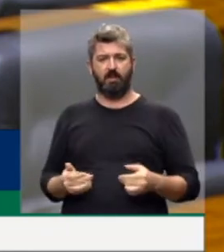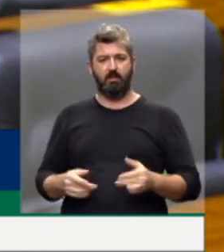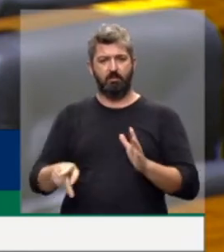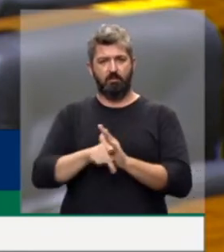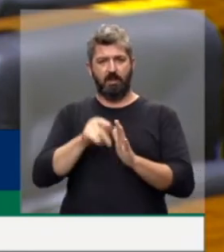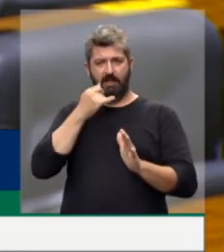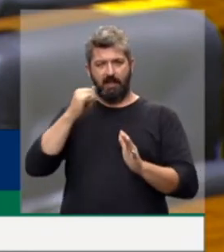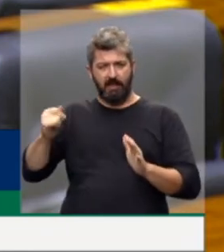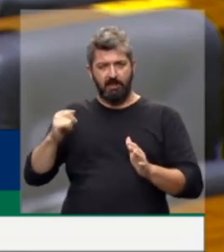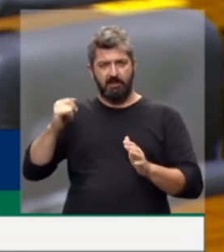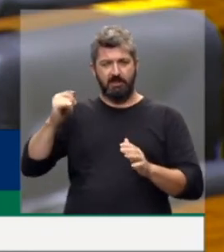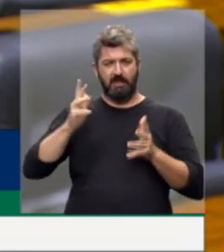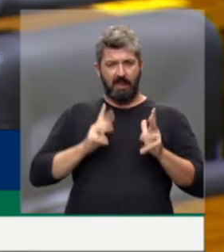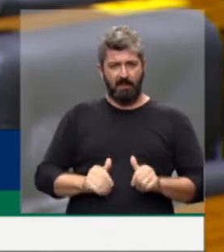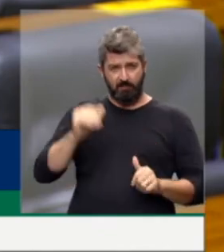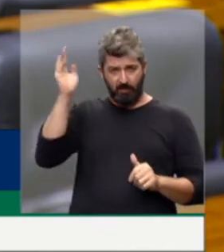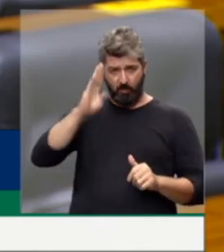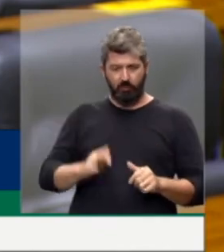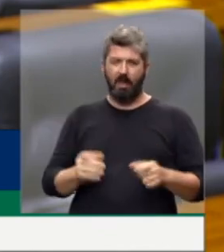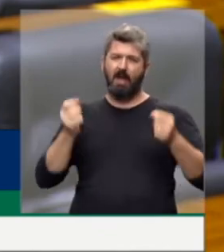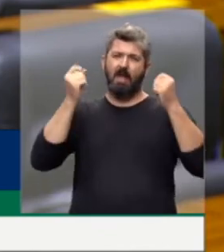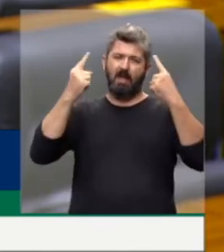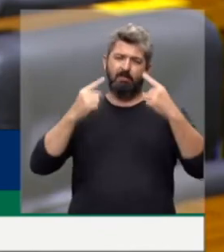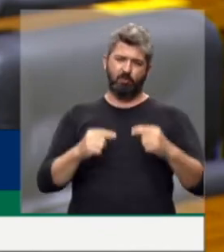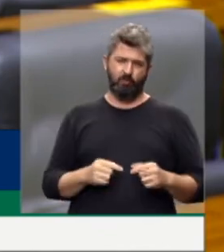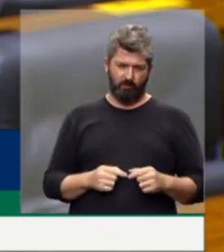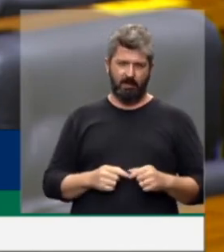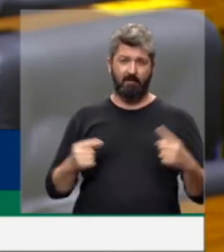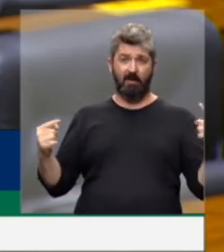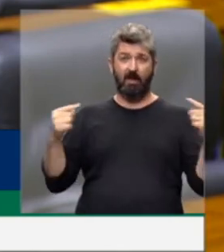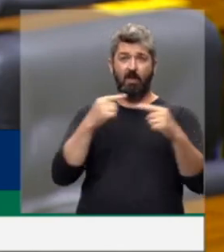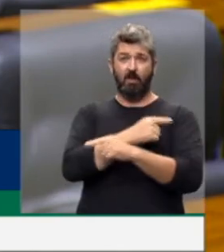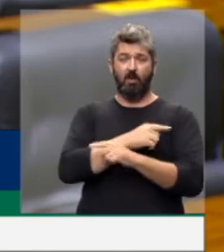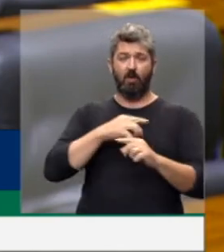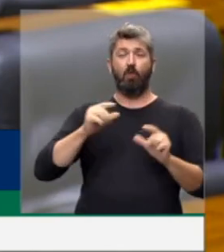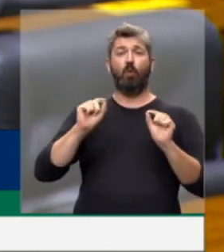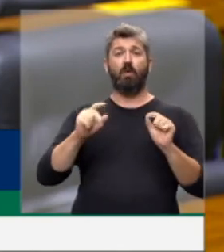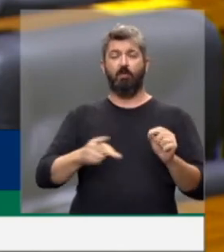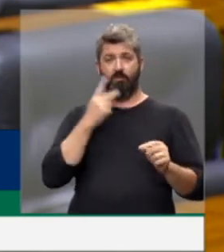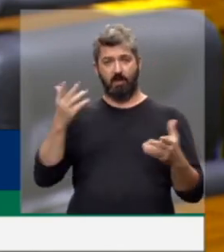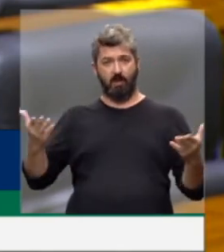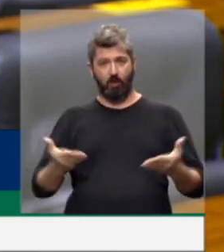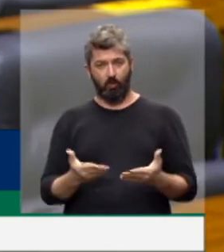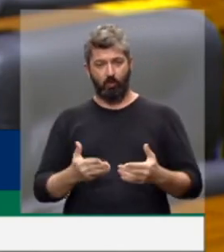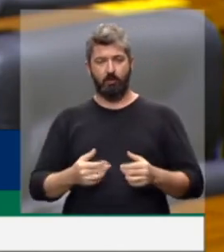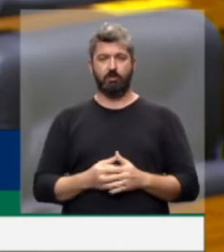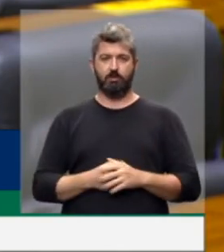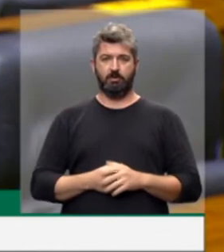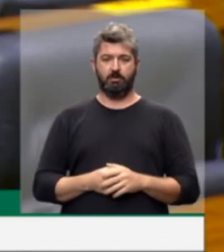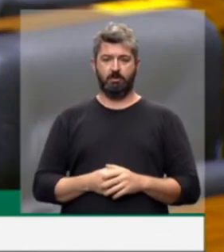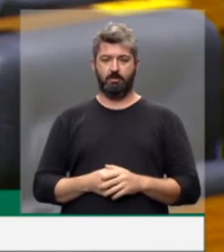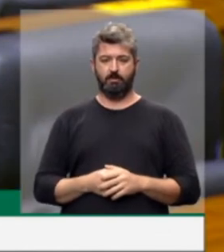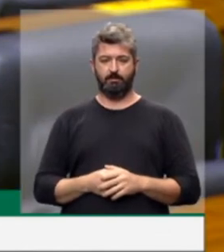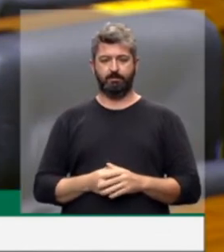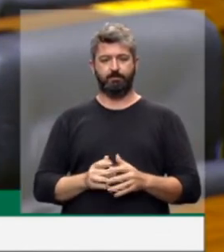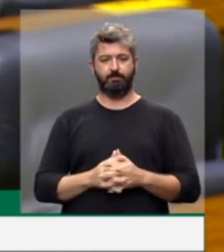[INTERMITÊNCIA DE AUDIO] SINCERAMENTE QUERER BARRAR, QUERER BARRAR O CRESCIMENTO DOS INVESTIMENTOS NA ENERGIA LIMPA NO PAÍS É UM ABSURDO, VAI NA CONTRAMÃO DO QUE SE